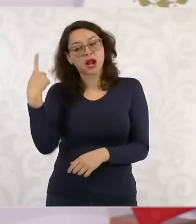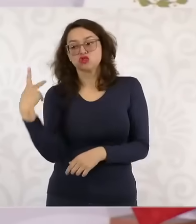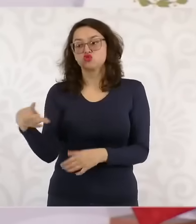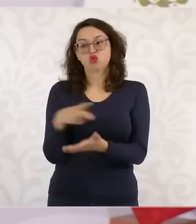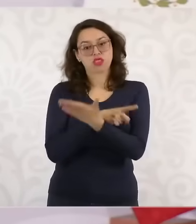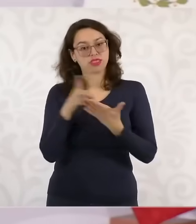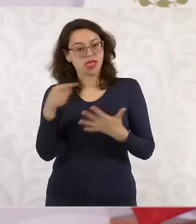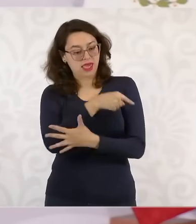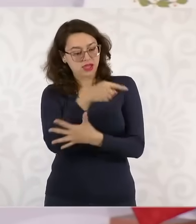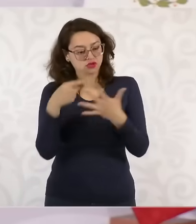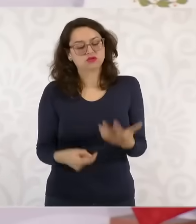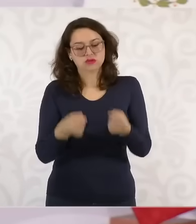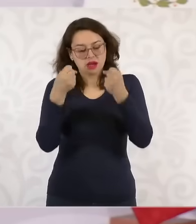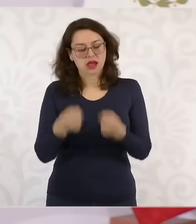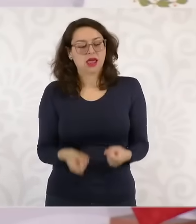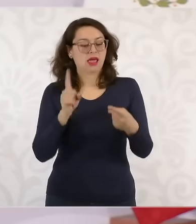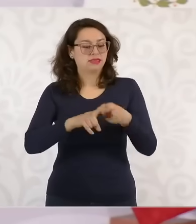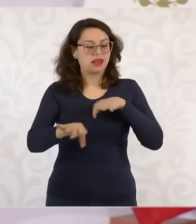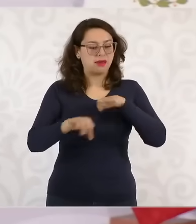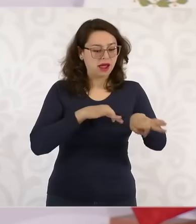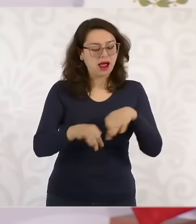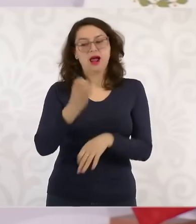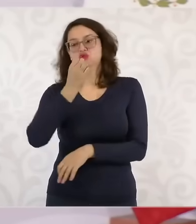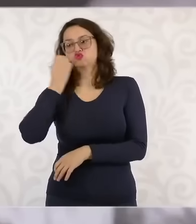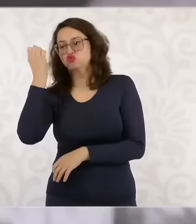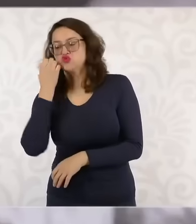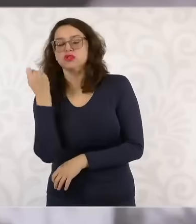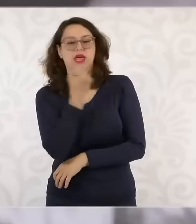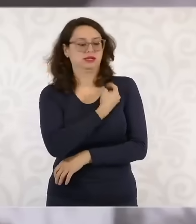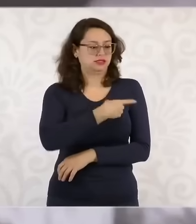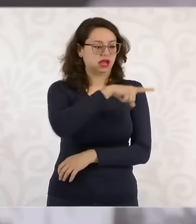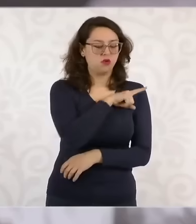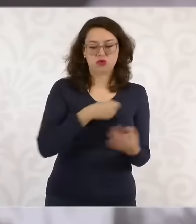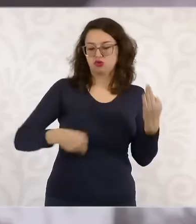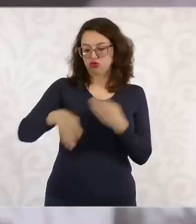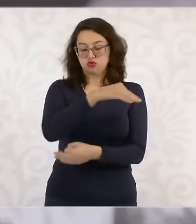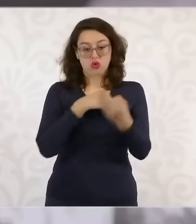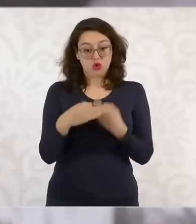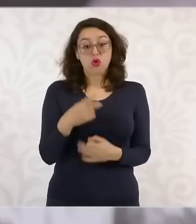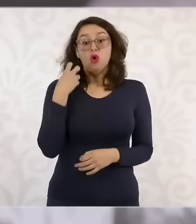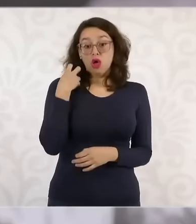el acceso a la salud. de tal manera que ellos tengan, como lo he dicho, eh que es el objetivo